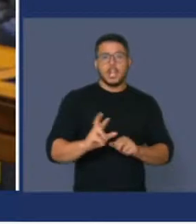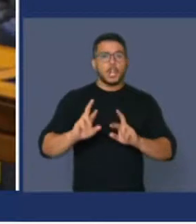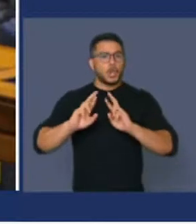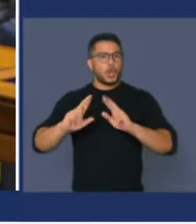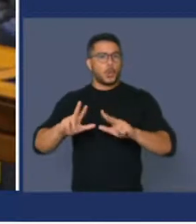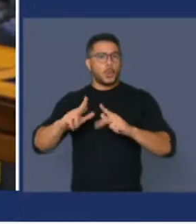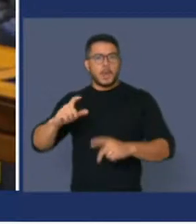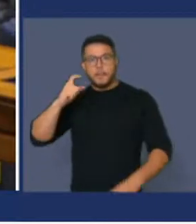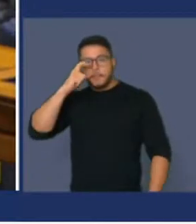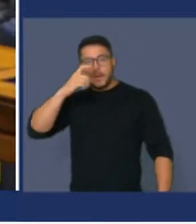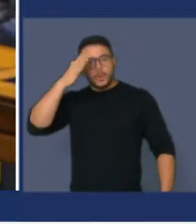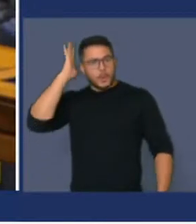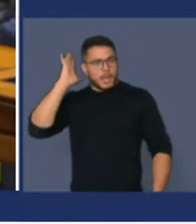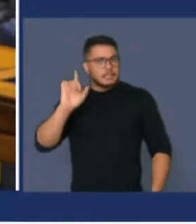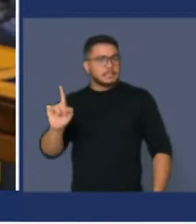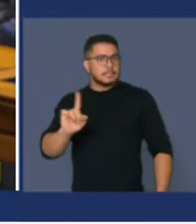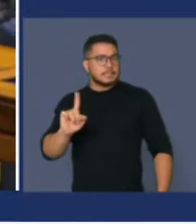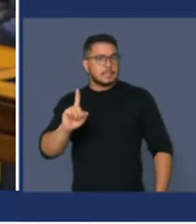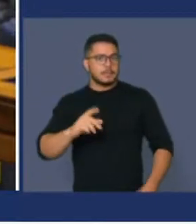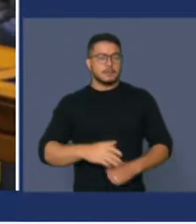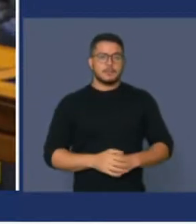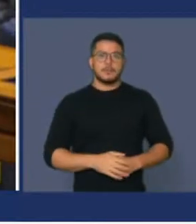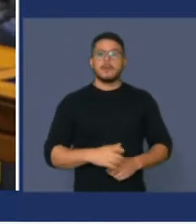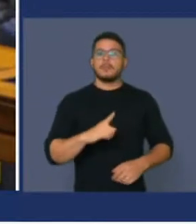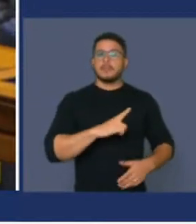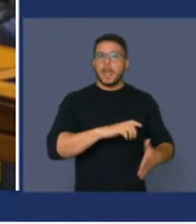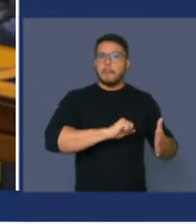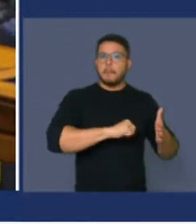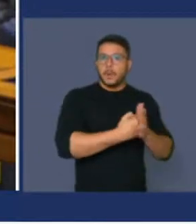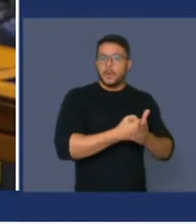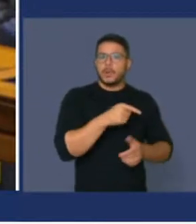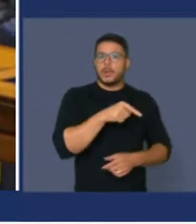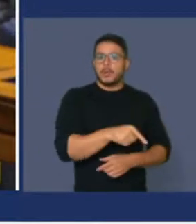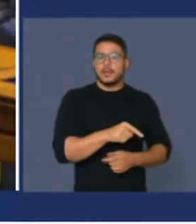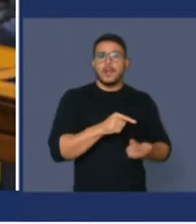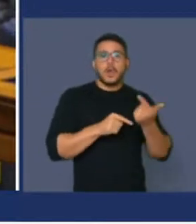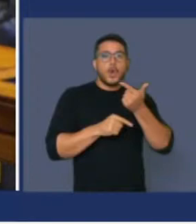FISCAIS! É DE OUTRAS PESSOAS QUE ESTAVAM NO GOVERNO ANOS